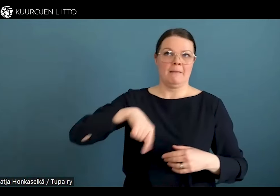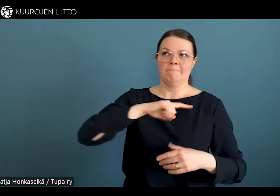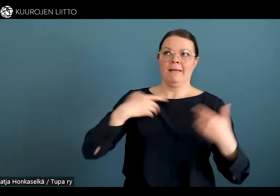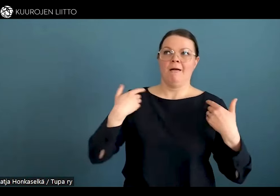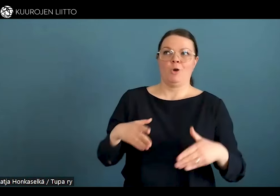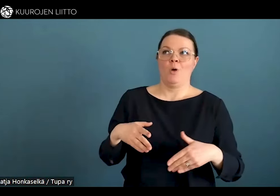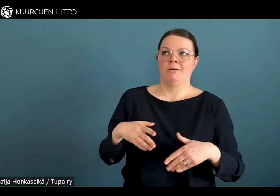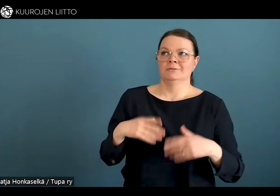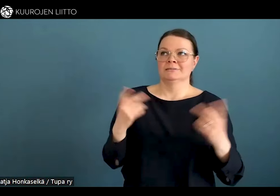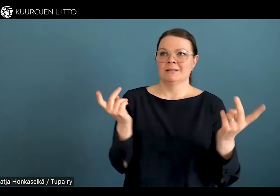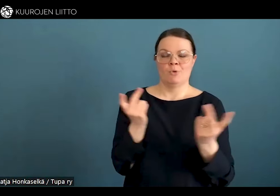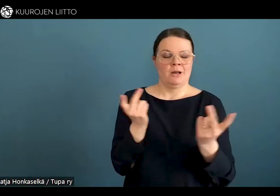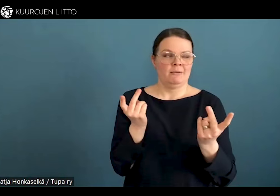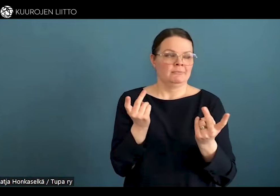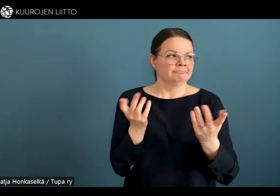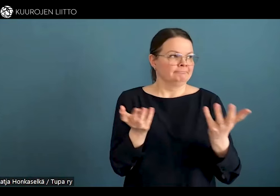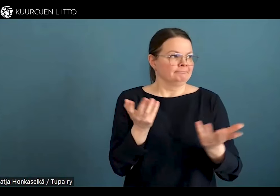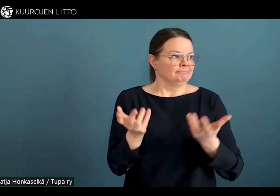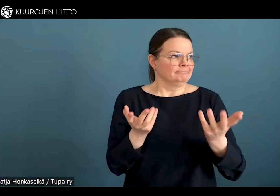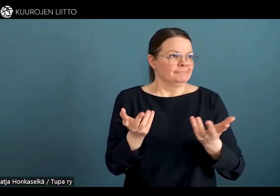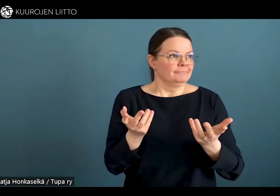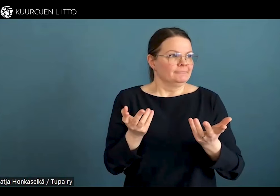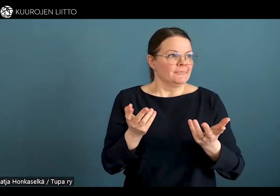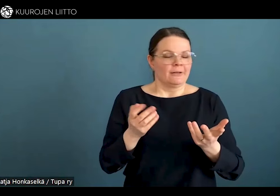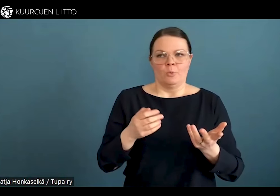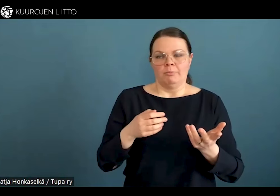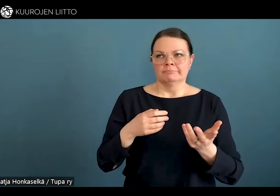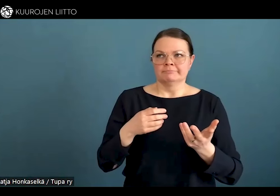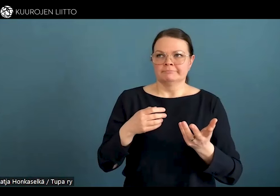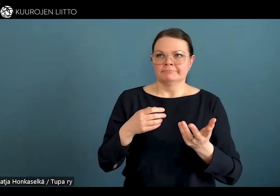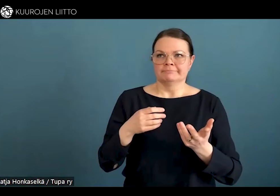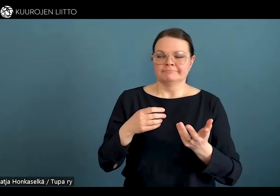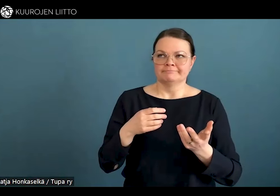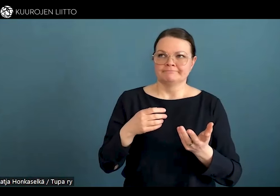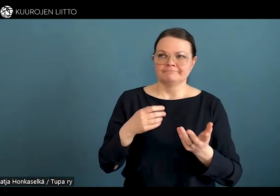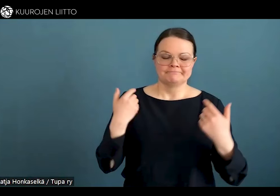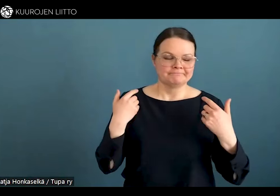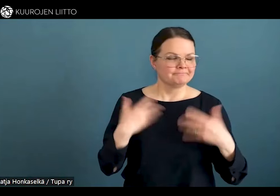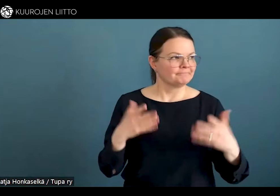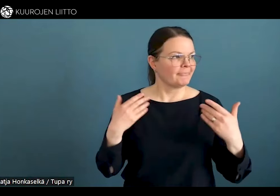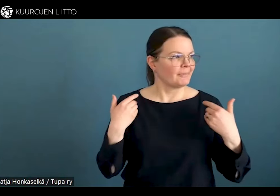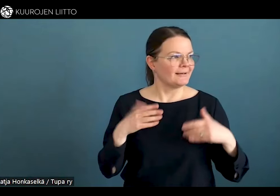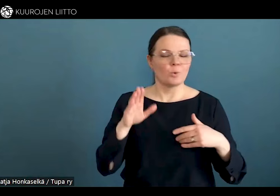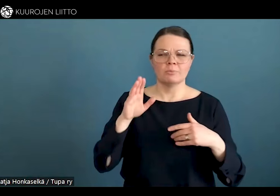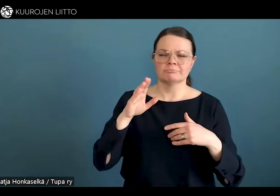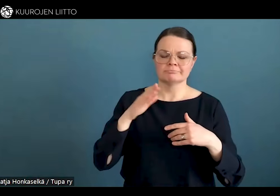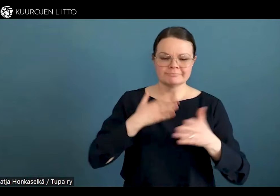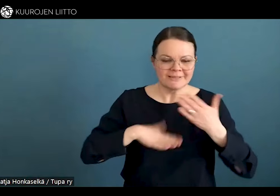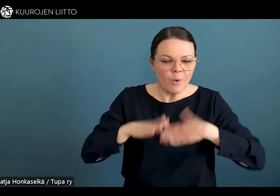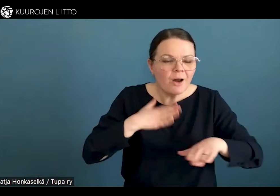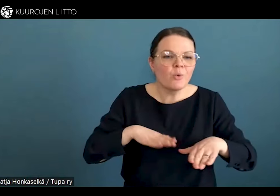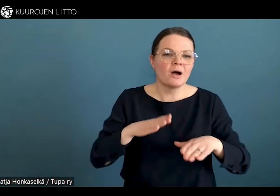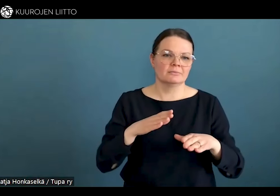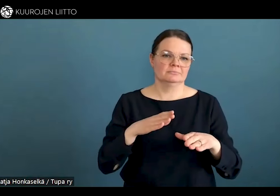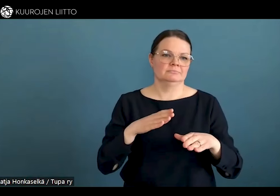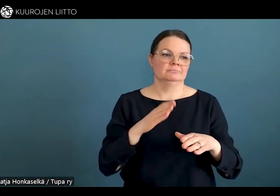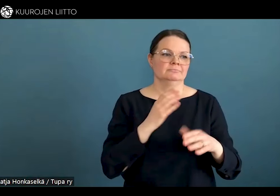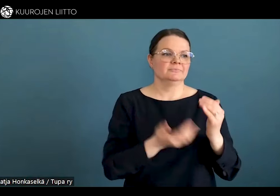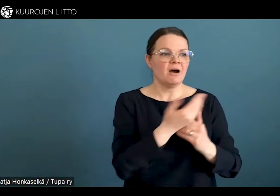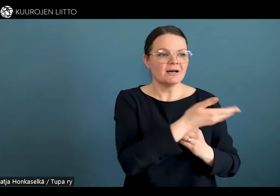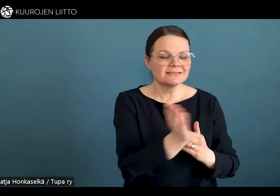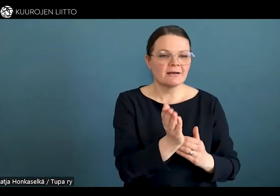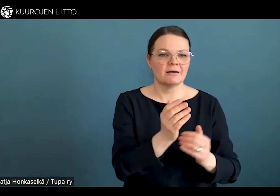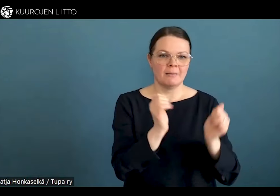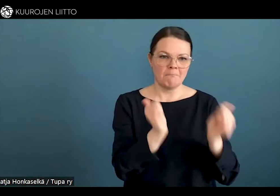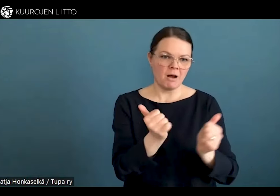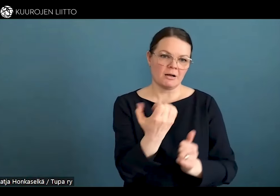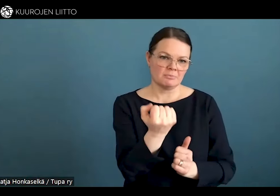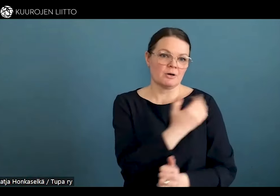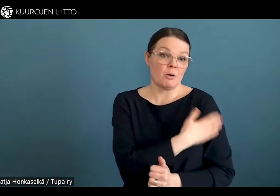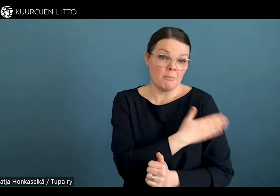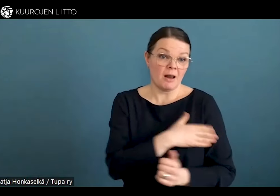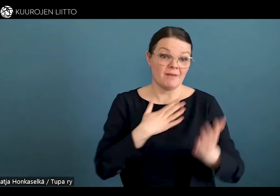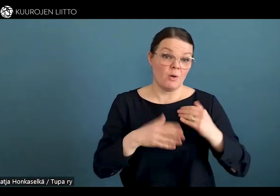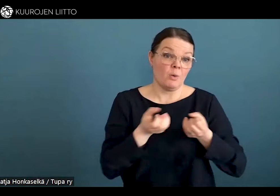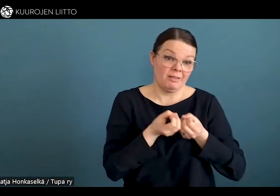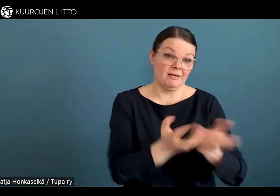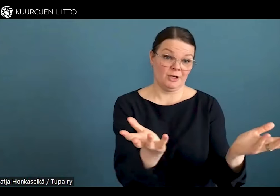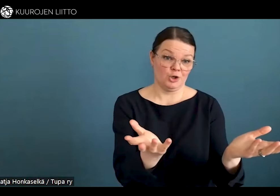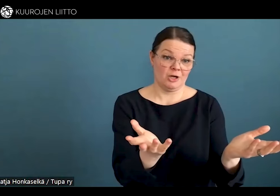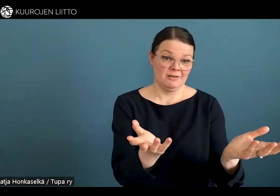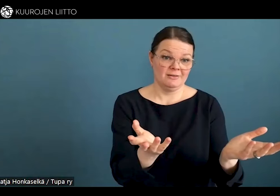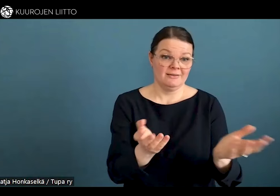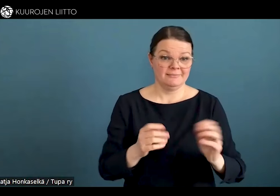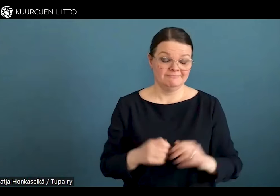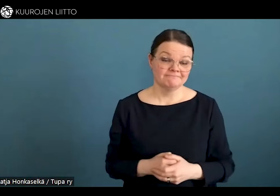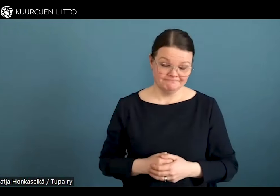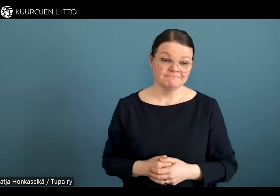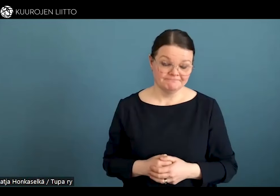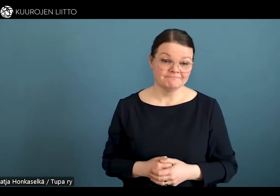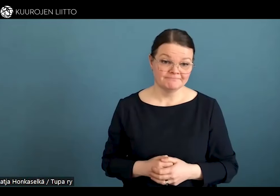Haluamme pystyä tarjoamaan asiakkaillemme parasta mahdollista palvelua, -